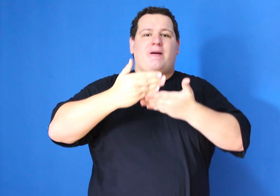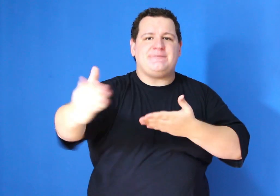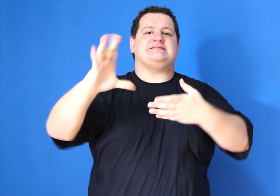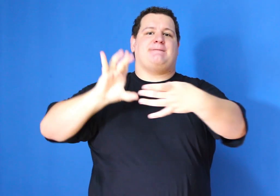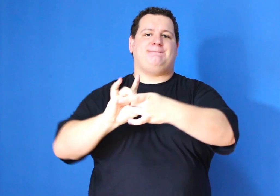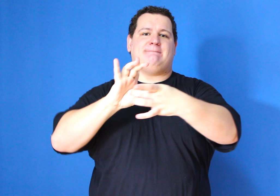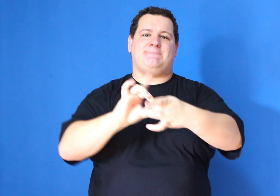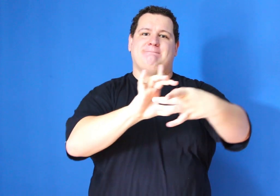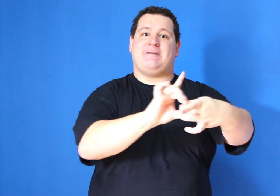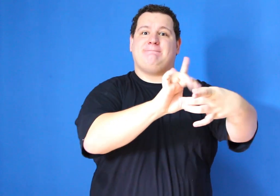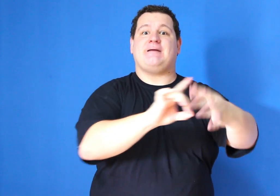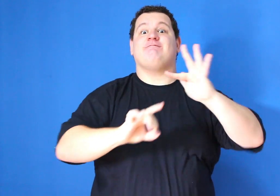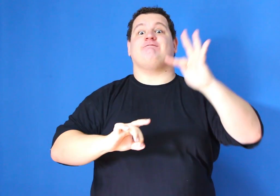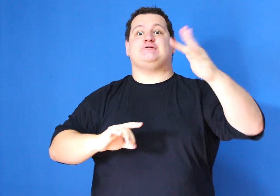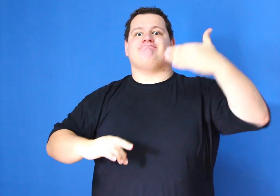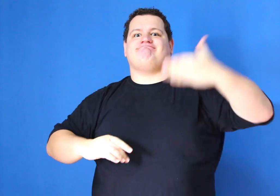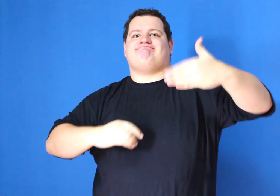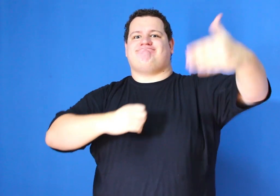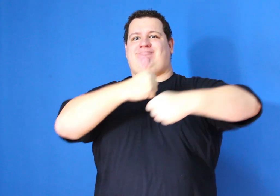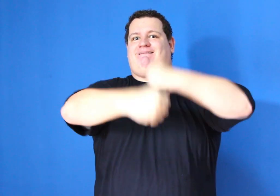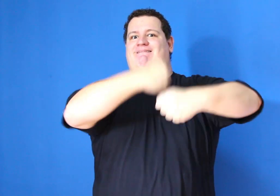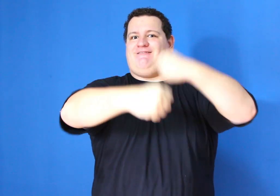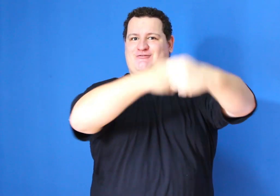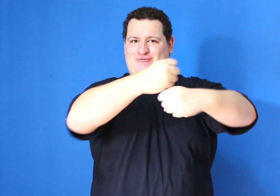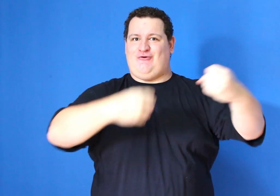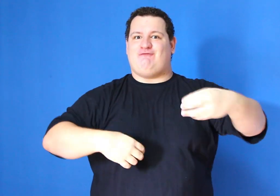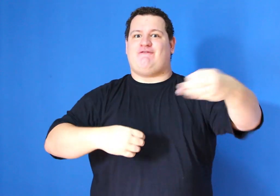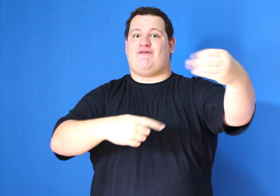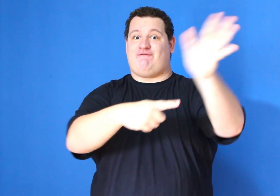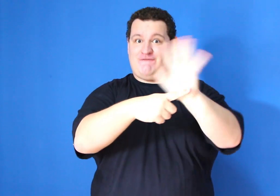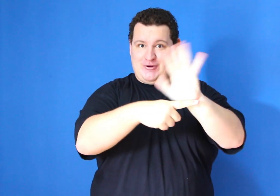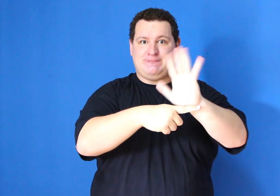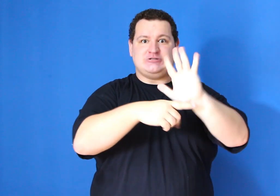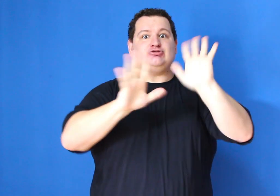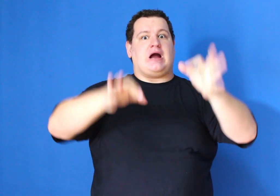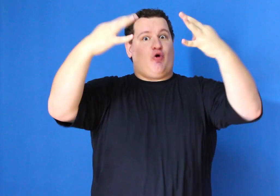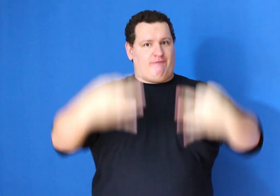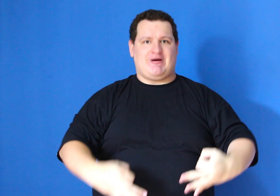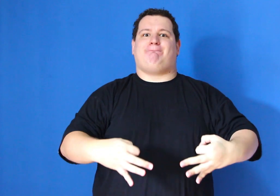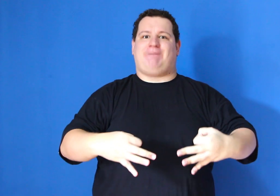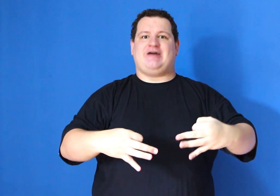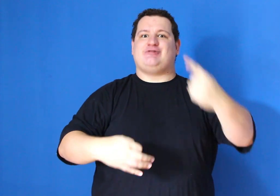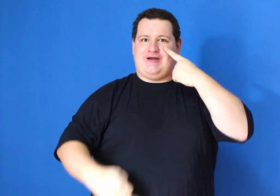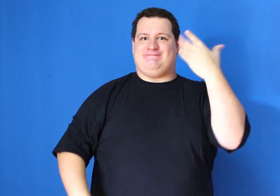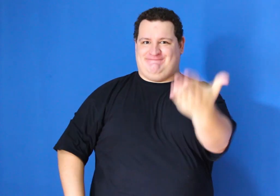Essa fase irá se ligar com próximos lançamentos de filmes confirmados.